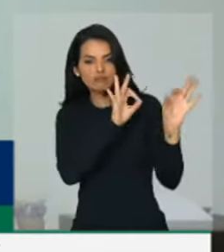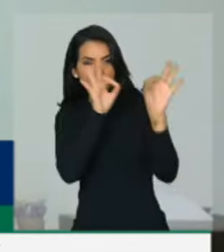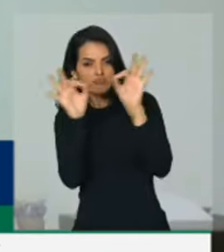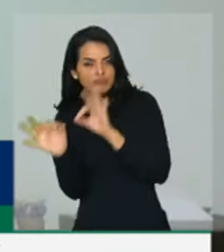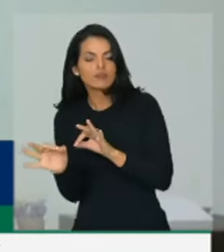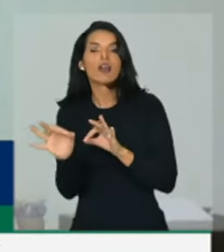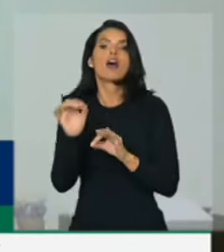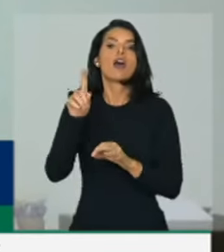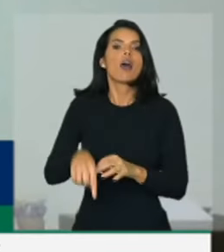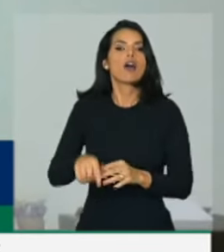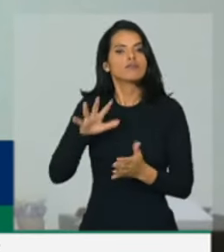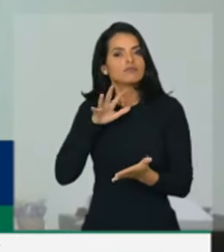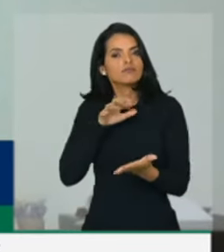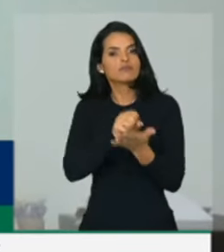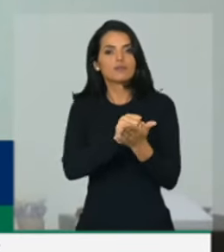PACIENTES NAS FILAS DE UTI. ONZE UNIDADES FEDERATIVAS E